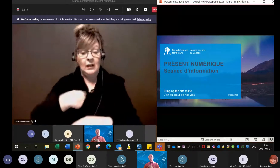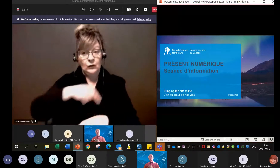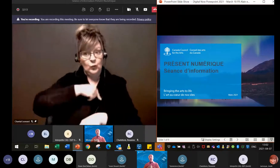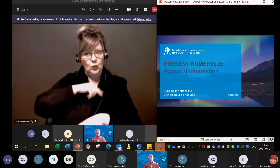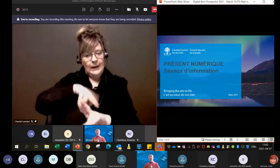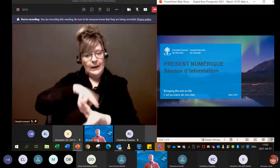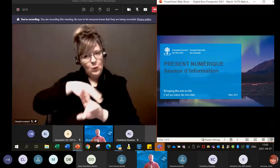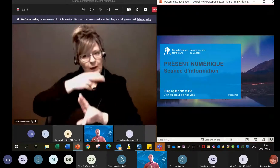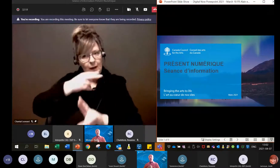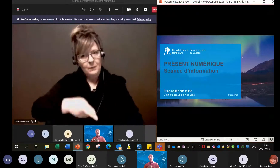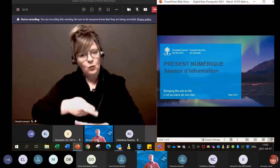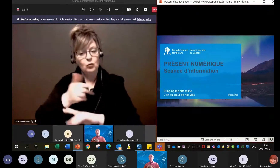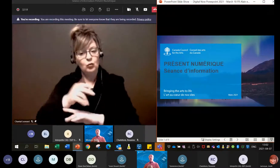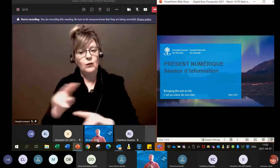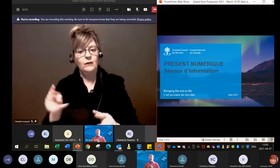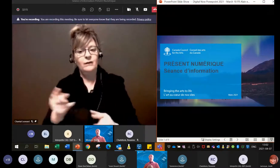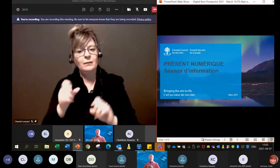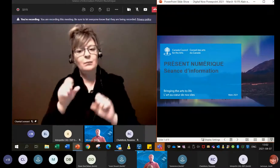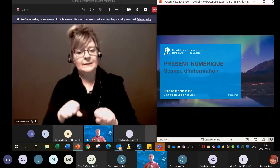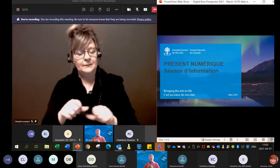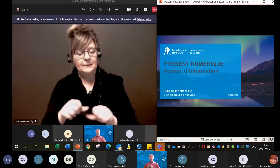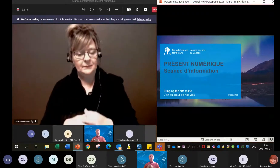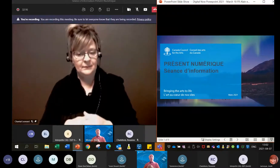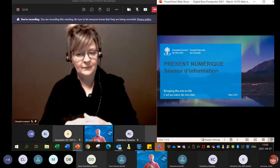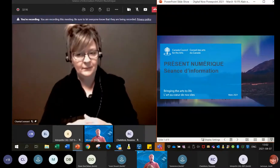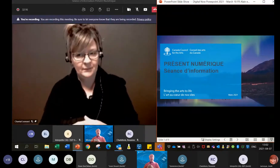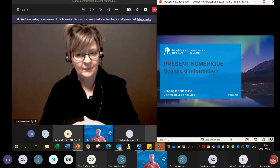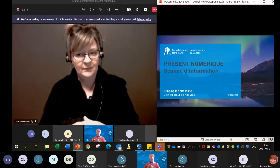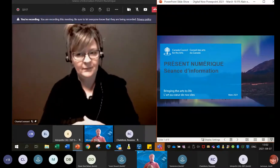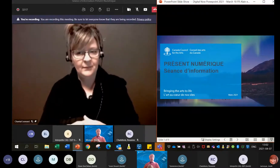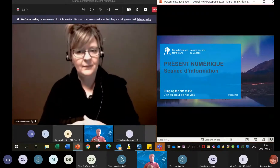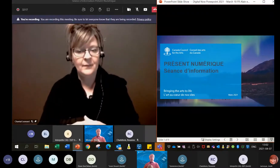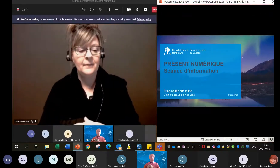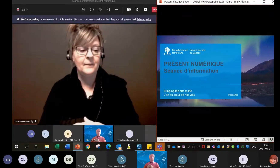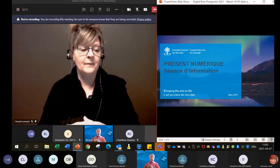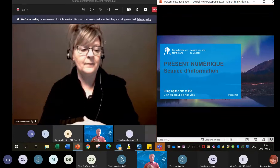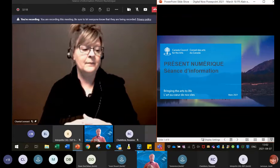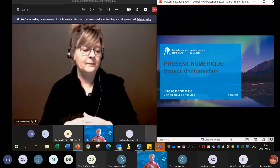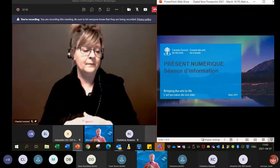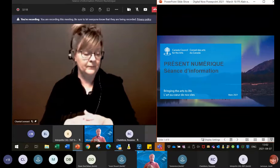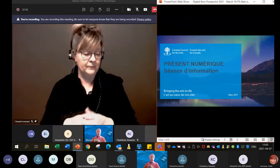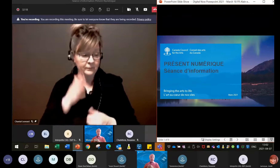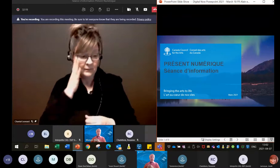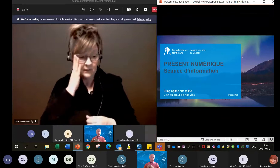rapidement possible. Enfin, je voudrais